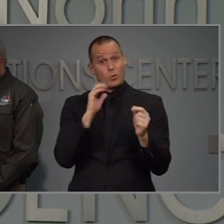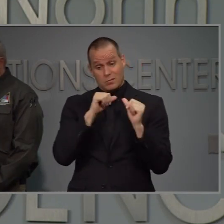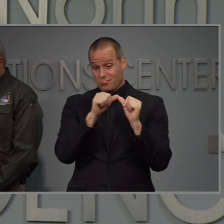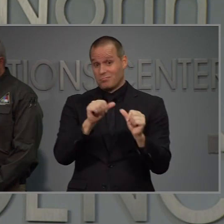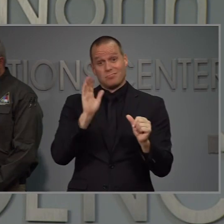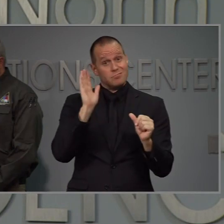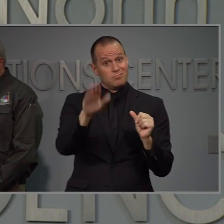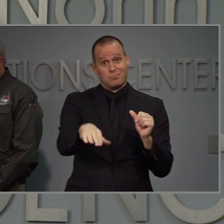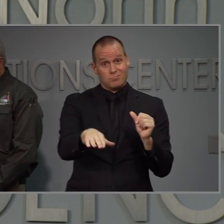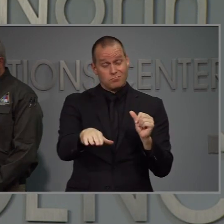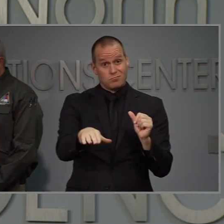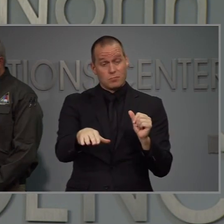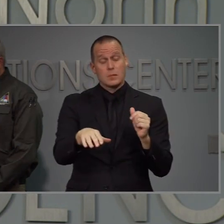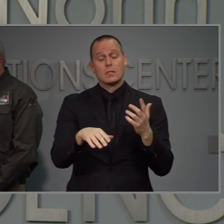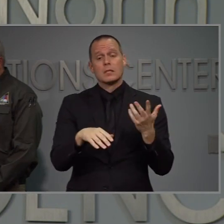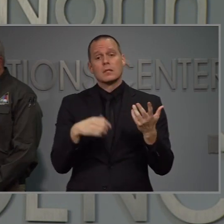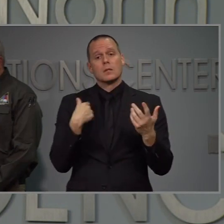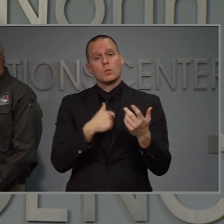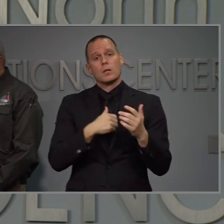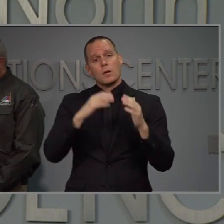acerca de distanciamiento social, lo cual vamos a